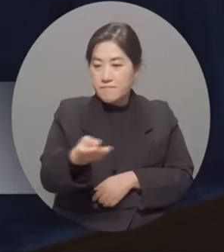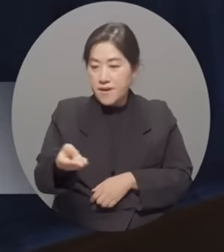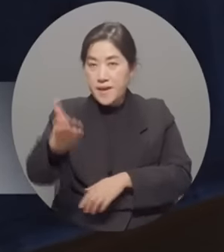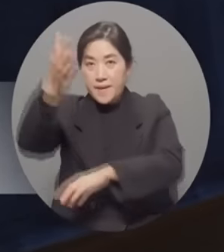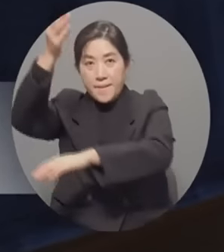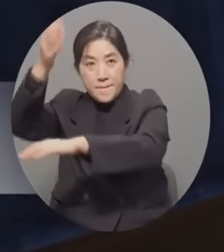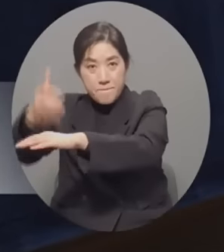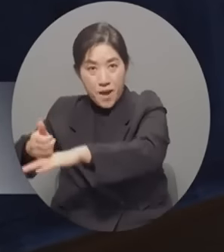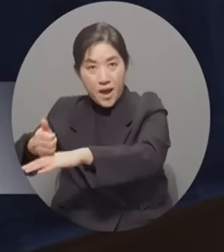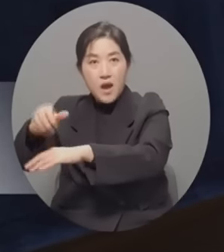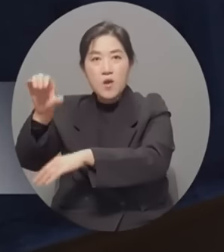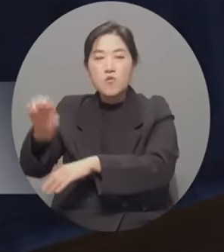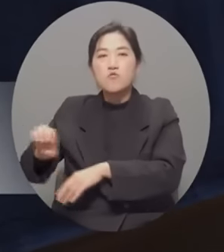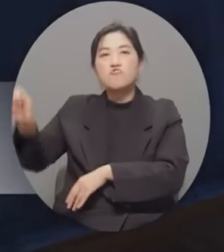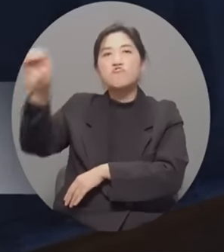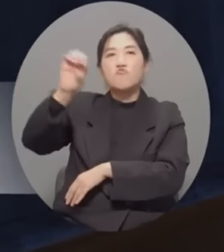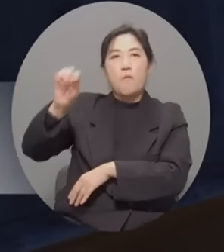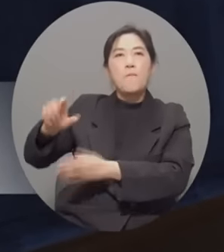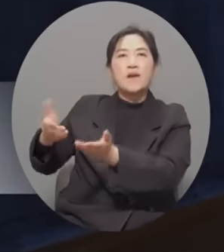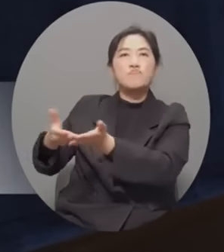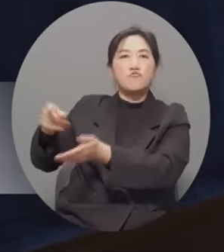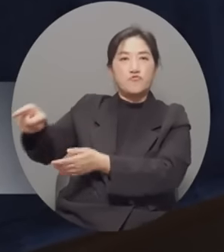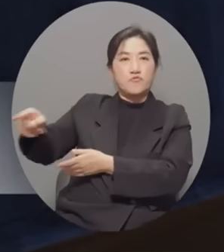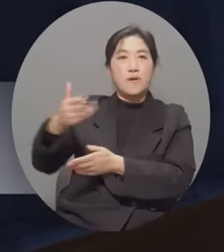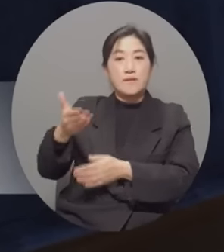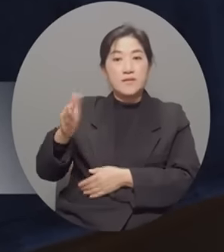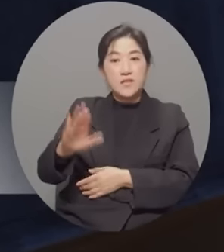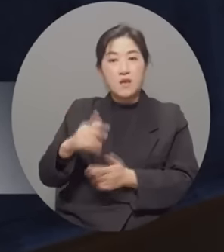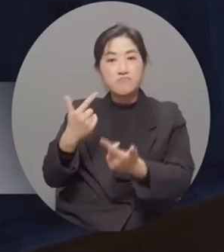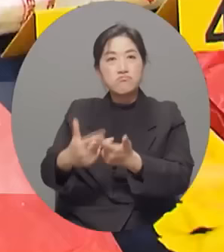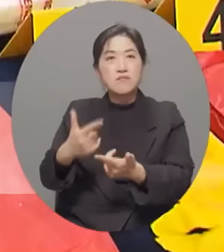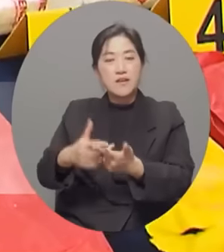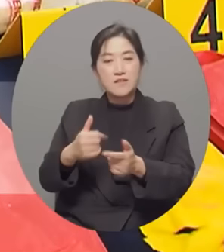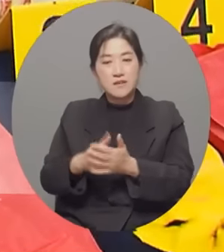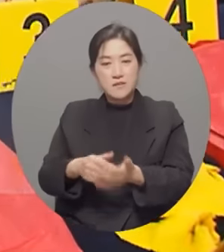(기자) 싱가포르, 한국 등을 거쳐 배의 최종 도착지는 유럽의 한 항구였습니다.